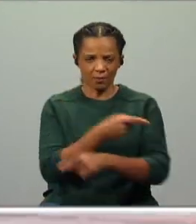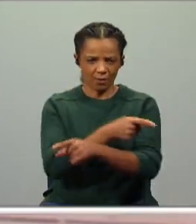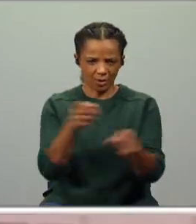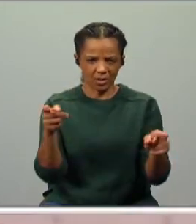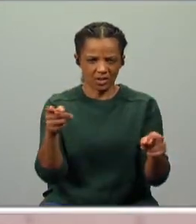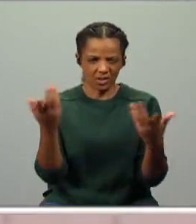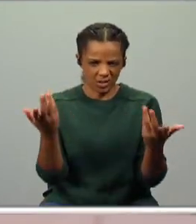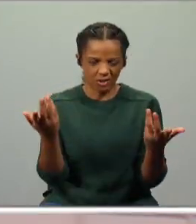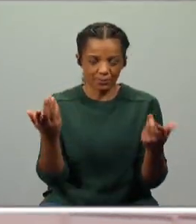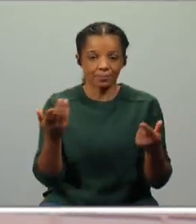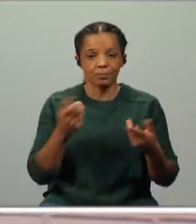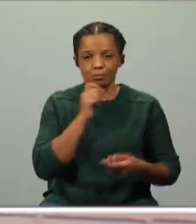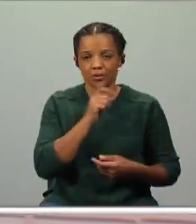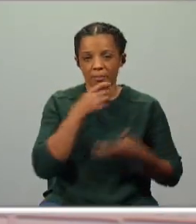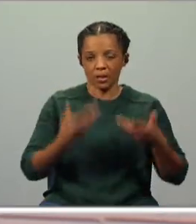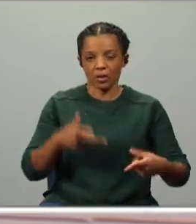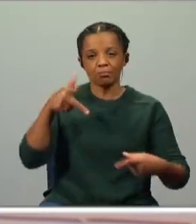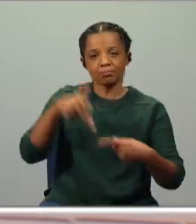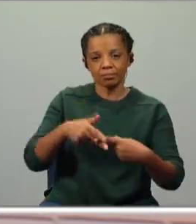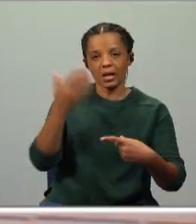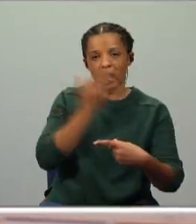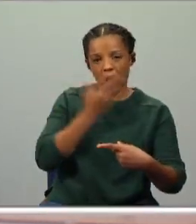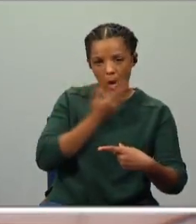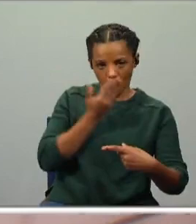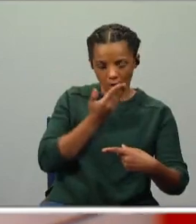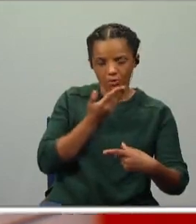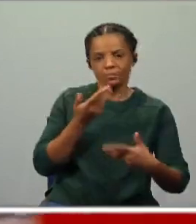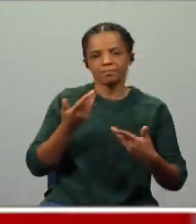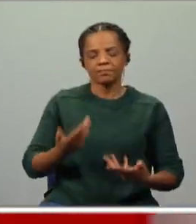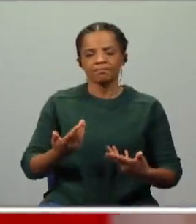já devem estar na interrupção letiva E eu vou vos apresentar, não uma,